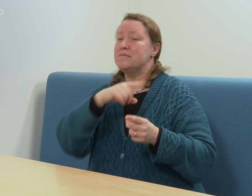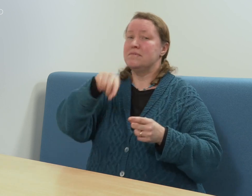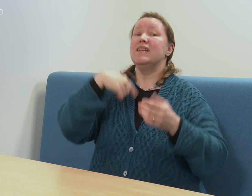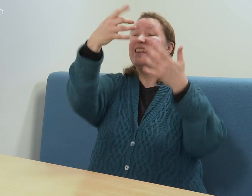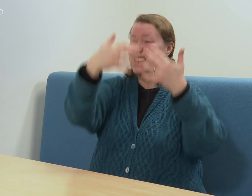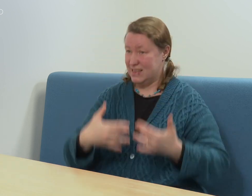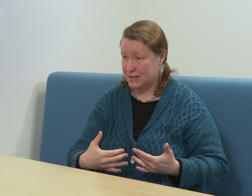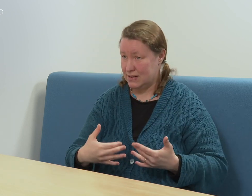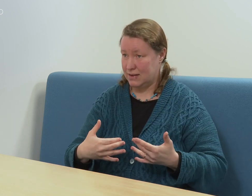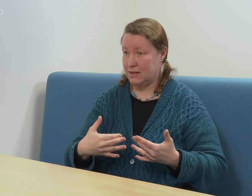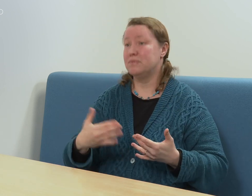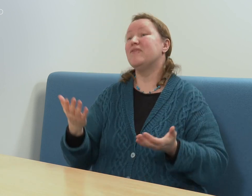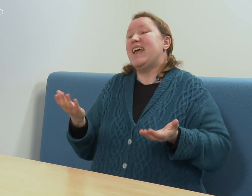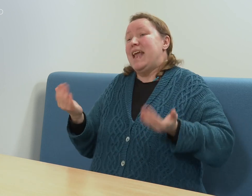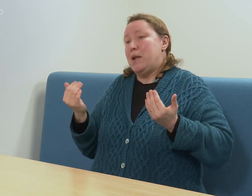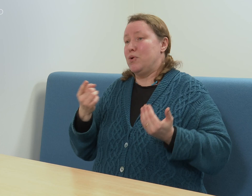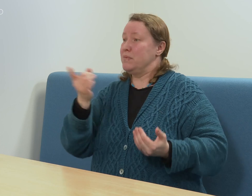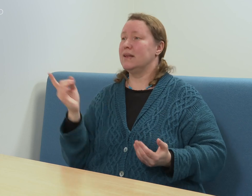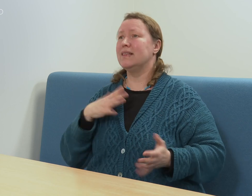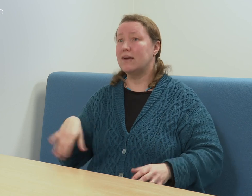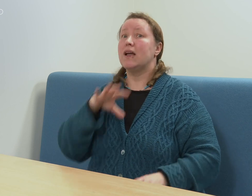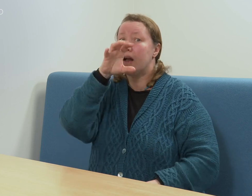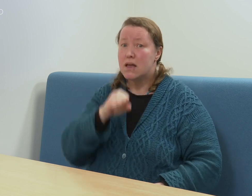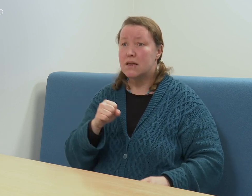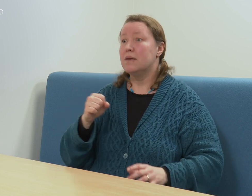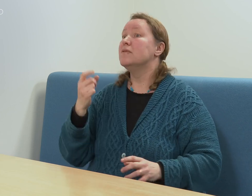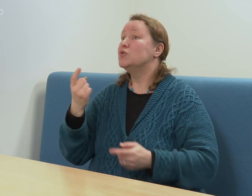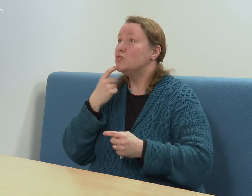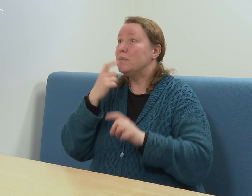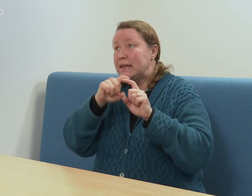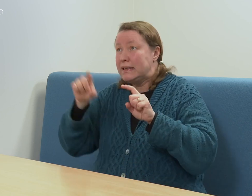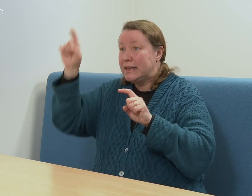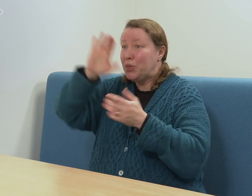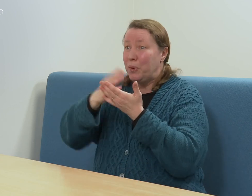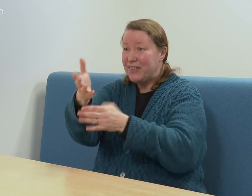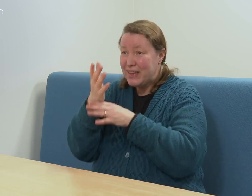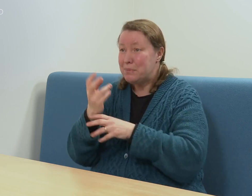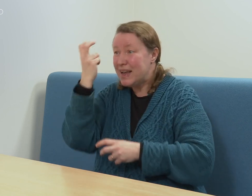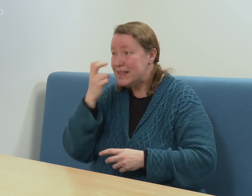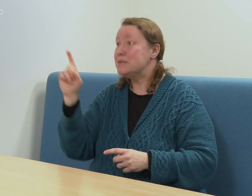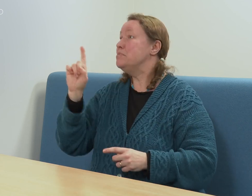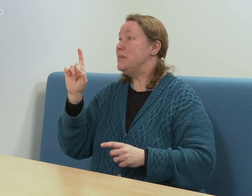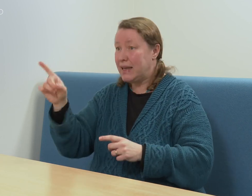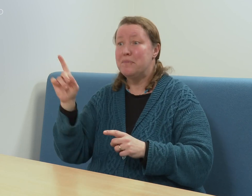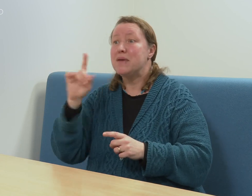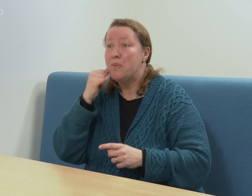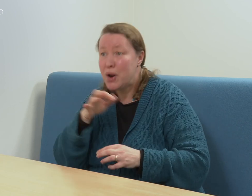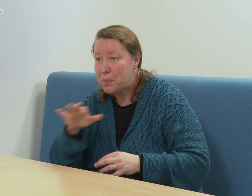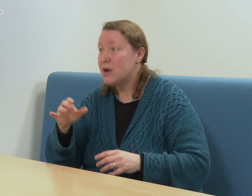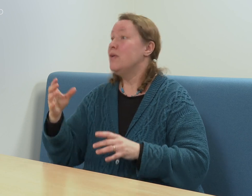Lista helpottaa asiakkaan elämää, sillä heidän ei tarvitse - alkaa käymään läpi kaikkia maan tulkkifirmoja ja arvuuttelemaan, -